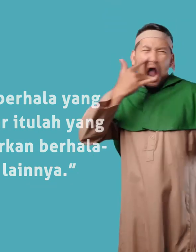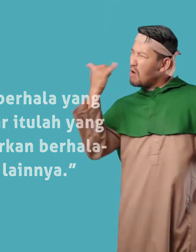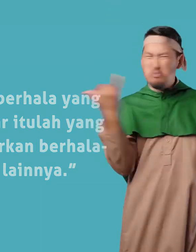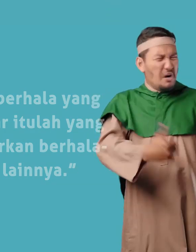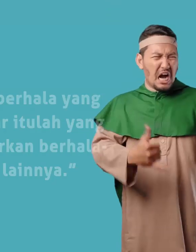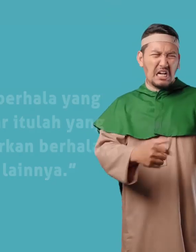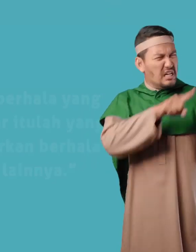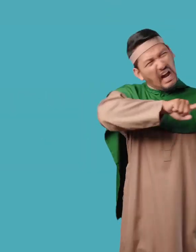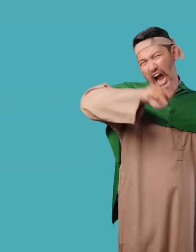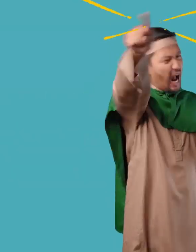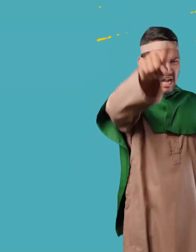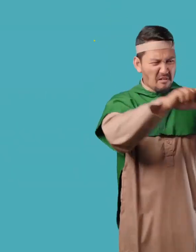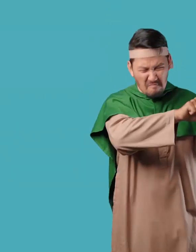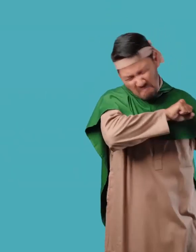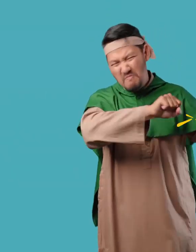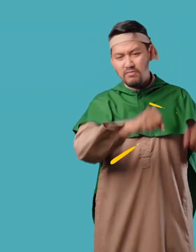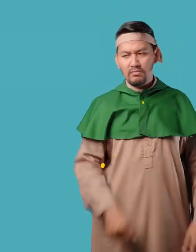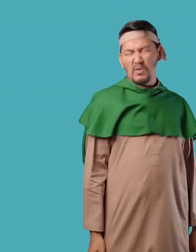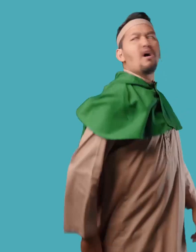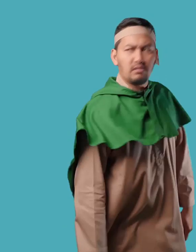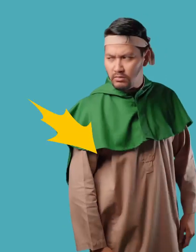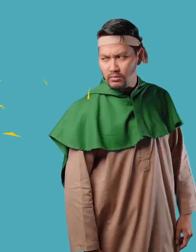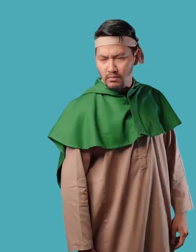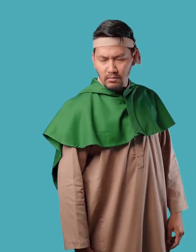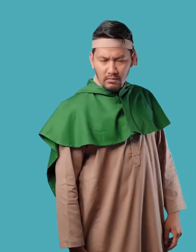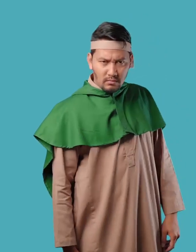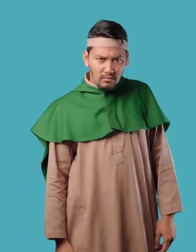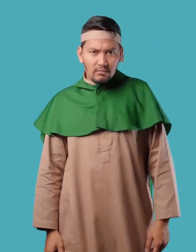Ungkapan Nabi Ibrahim ini menunjukkan bahwa berhala-berhala yang hancur itu